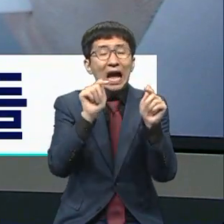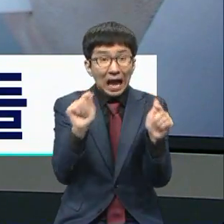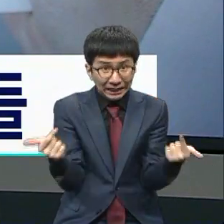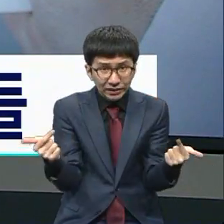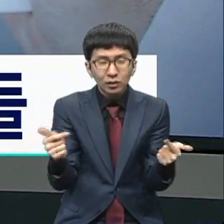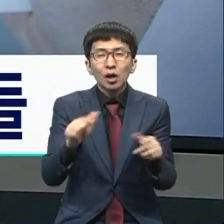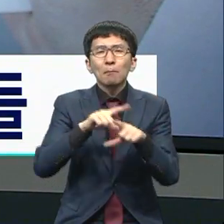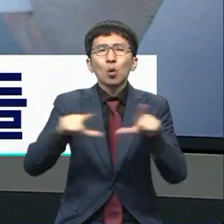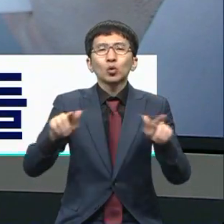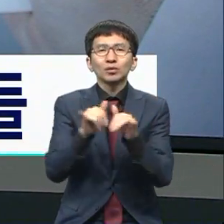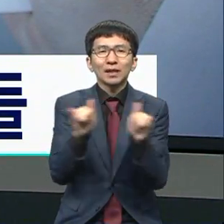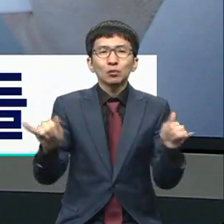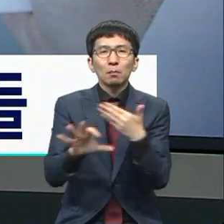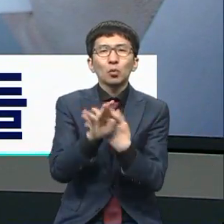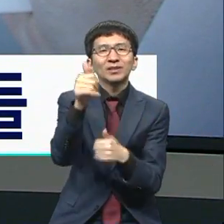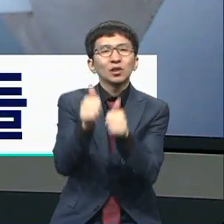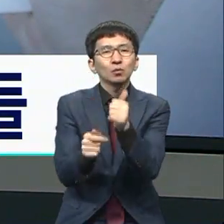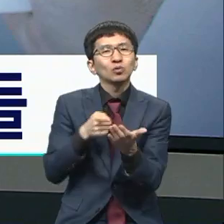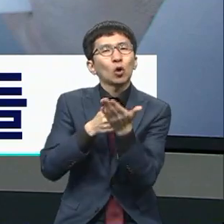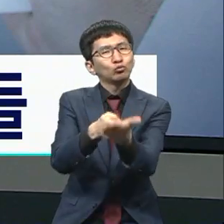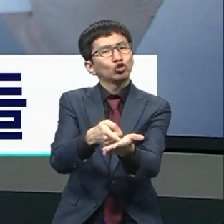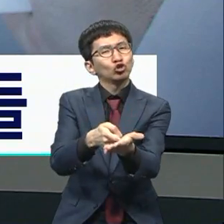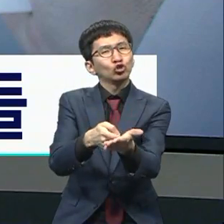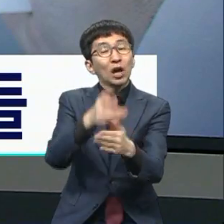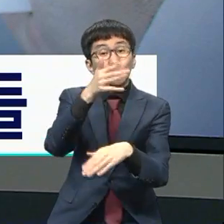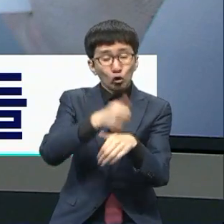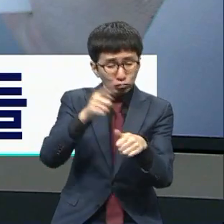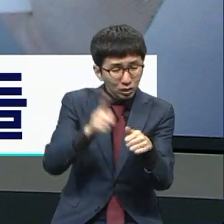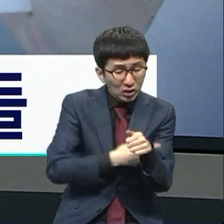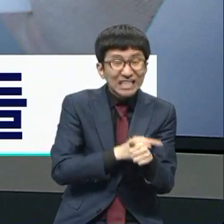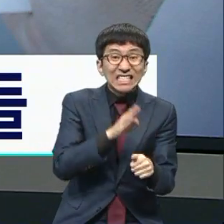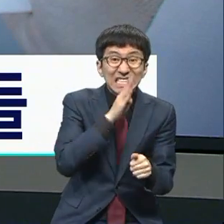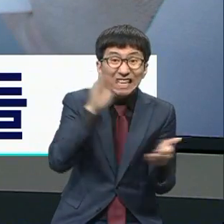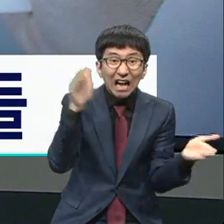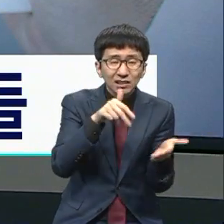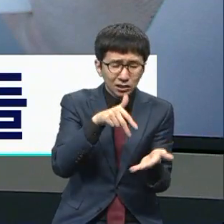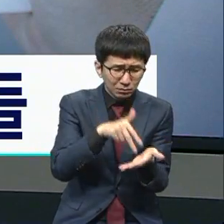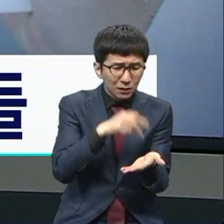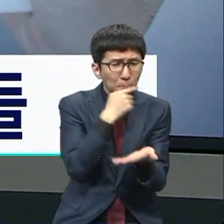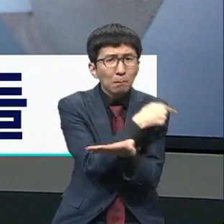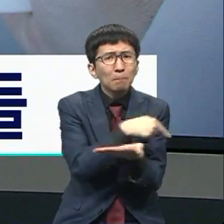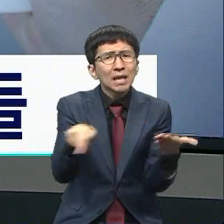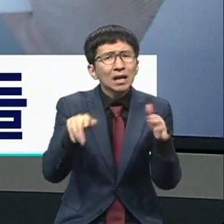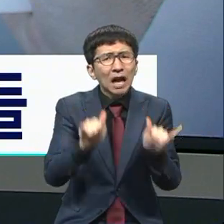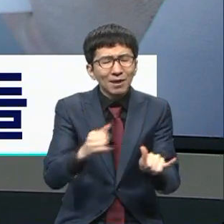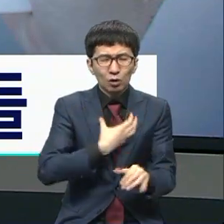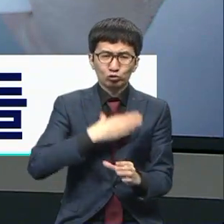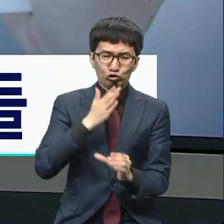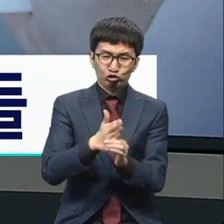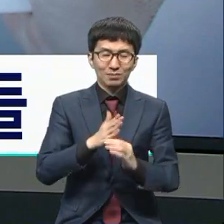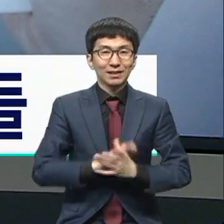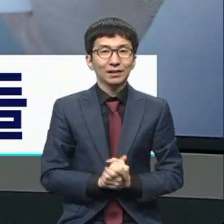접수한 걸로 보여 진짜 수험생들이 피해를 볼까 걱정이 나옵니다. 안상우 기자가 취재했습니다.